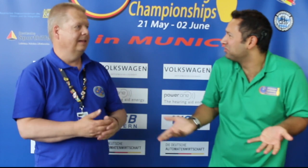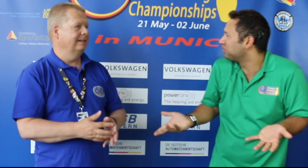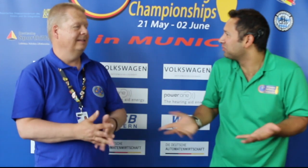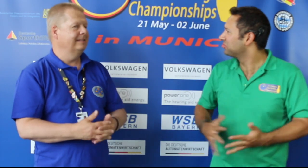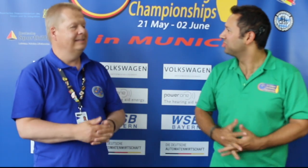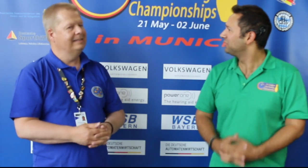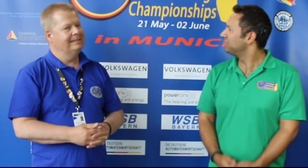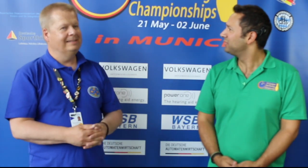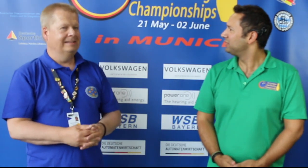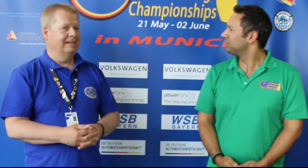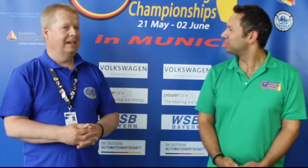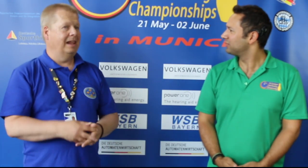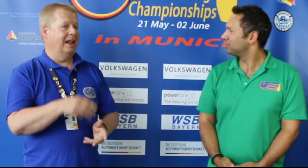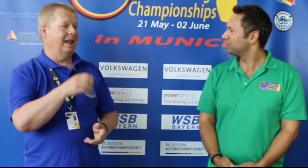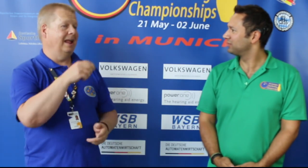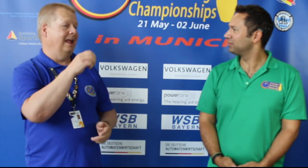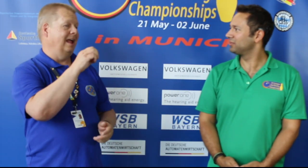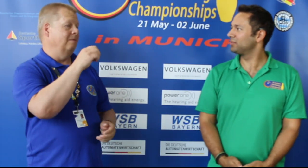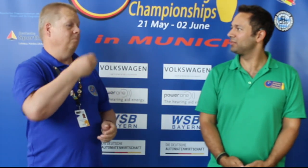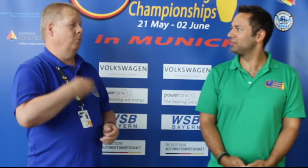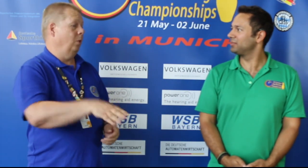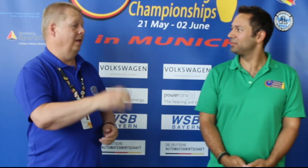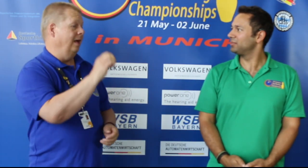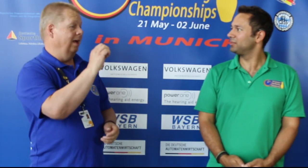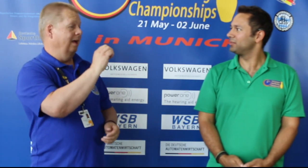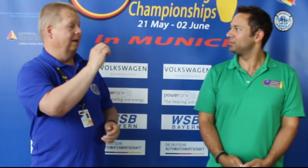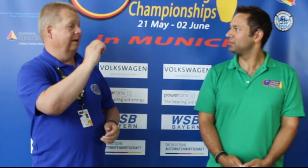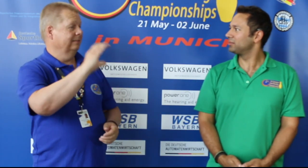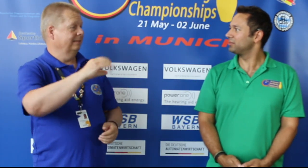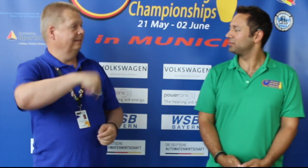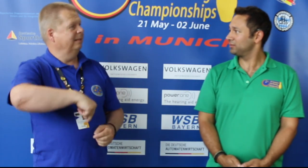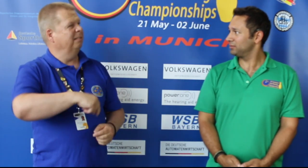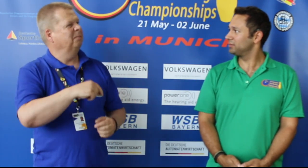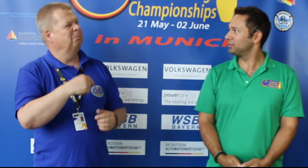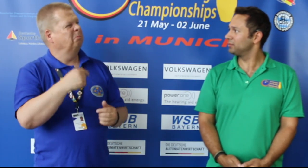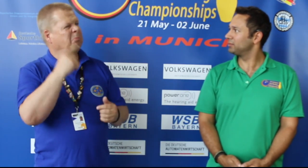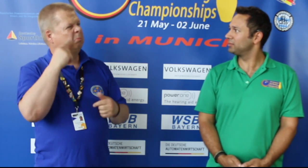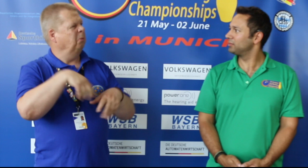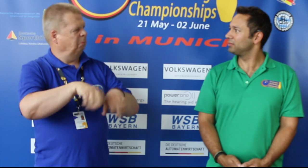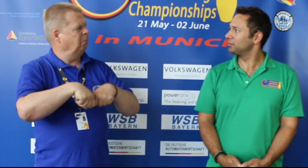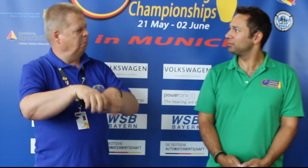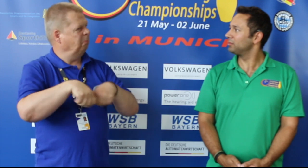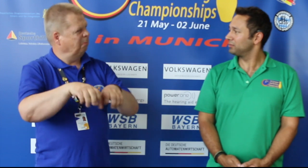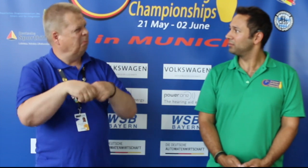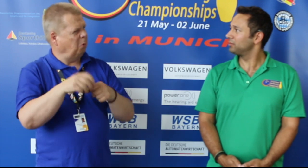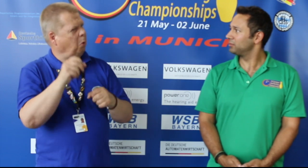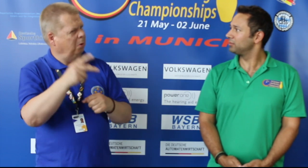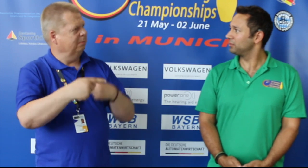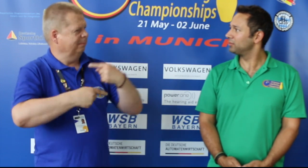Bis jetzt haben wir immer einen Ausrichter bekommen. Hauptgrund sind die Finanzen. Bis jetzt konnten wir alle Bowling EM ausrichten.